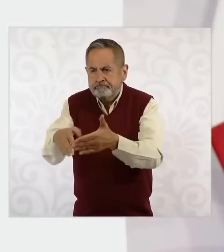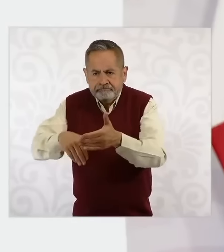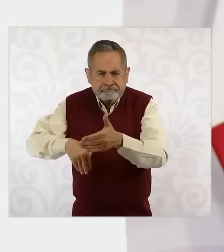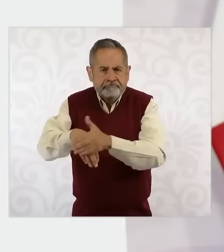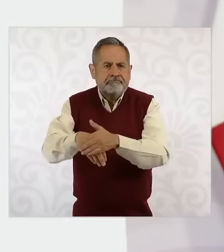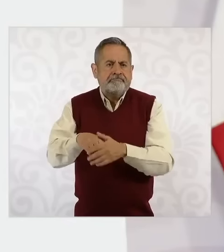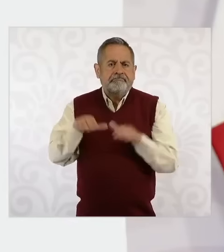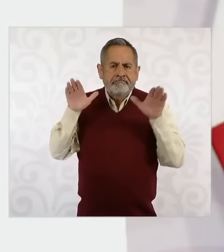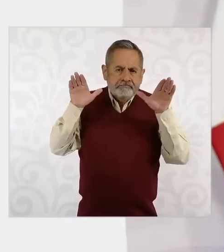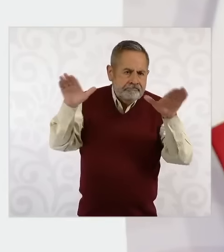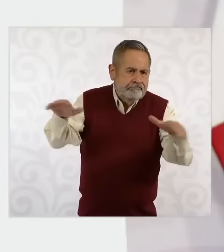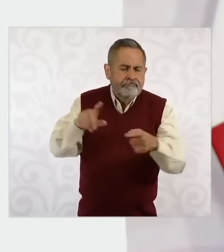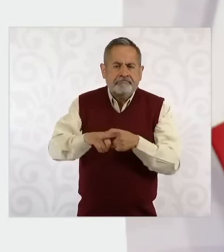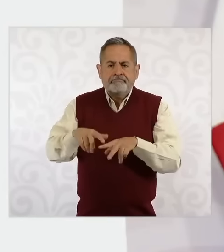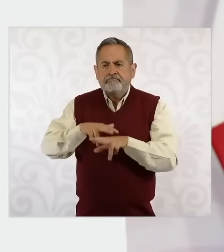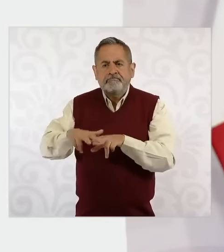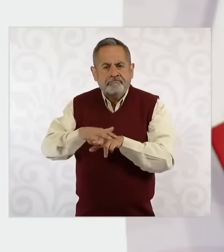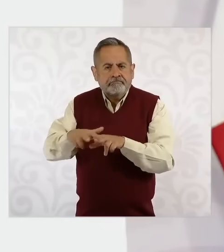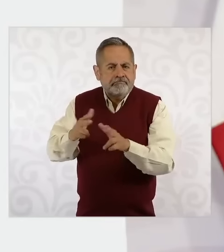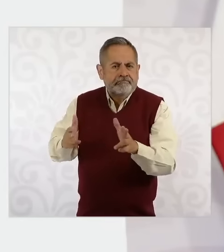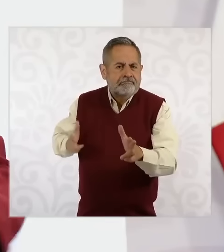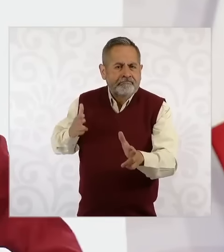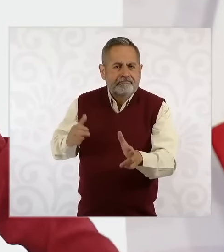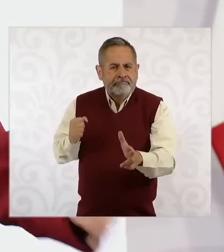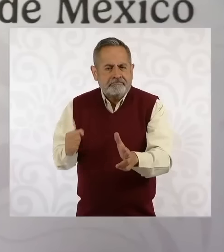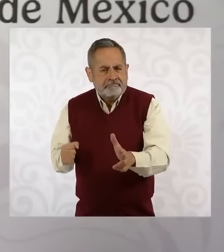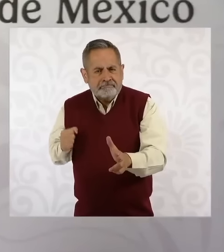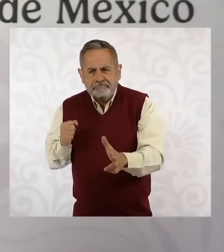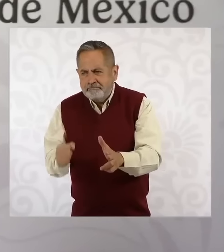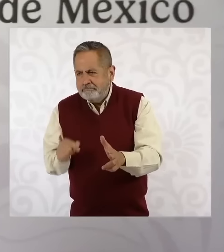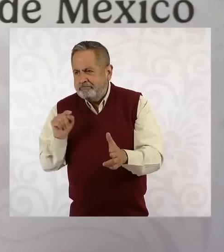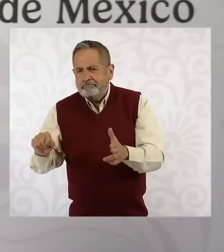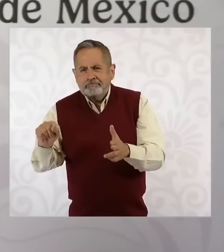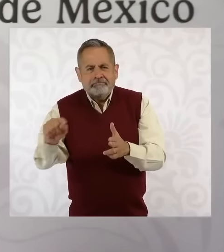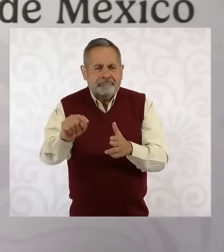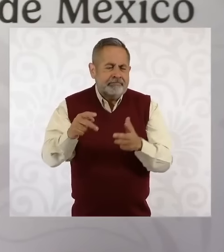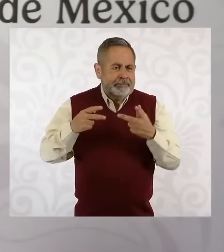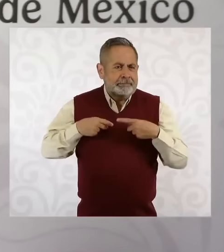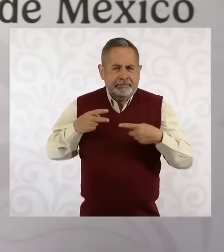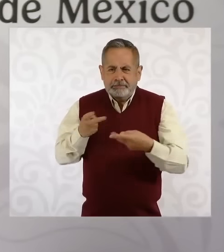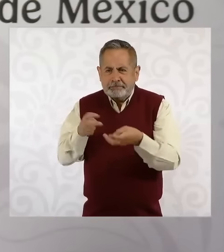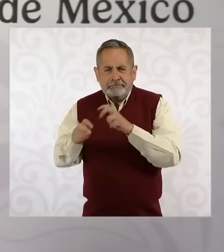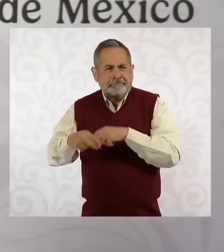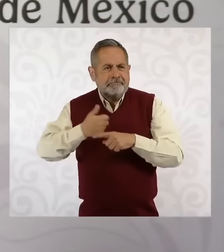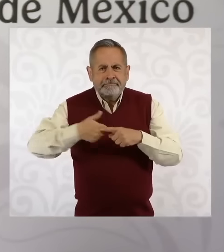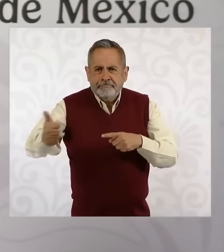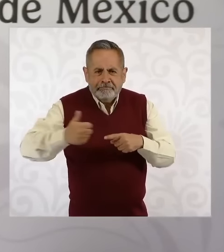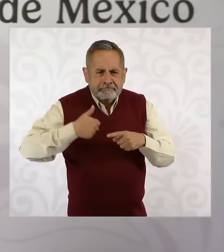de pasajeros, en trenes de carga. de aumentar la cantidad de obra pública en nuestro país a través